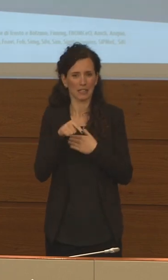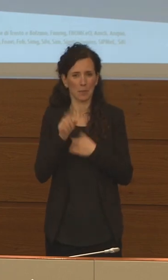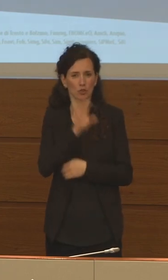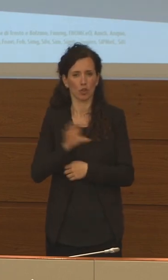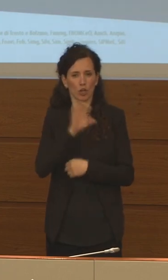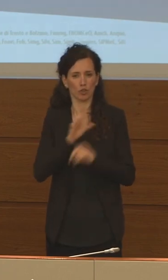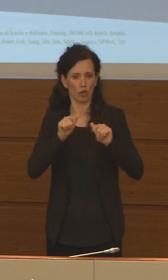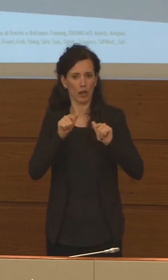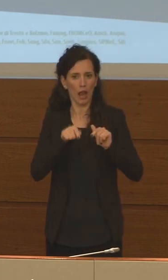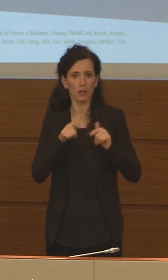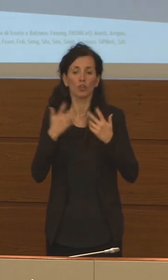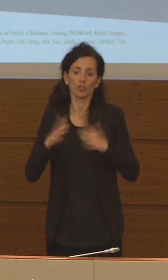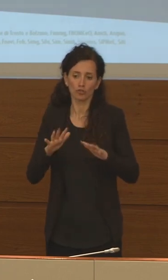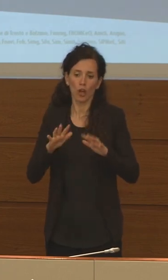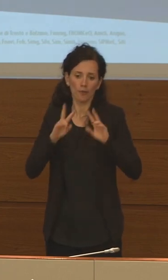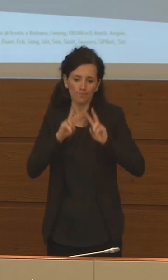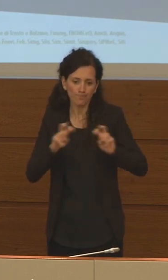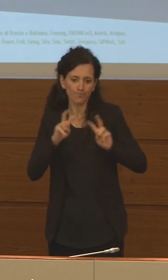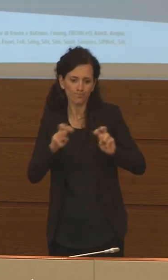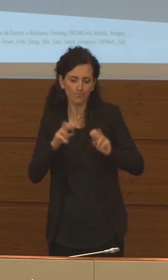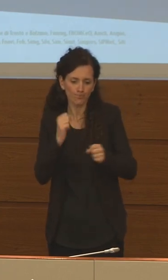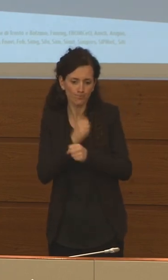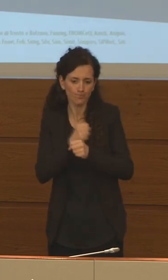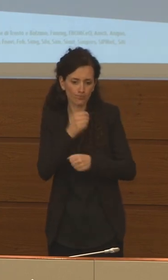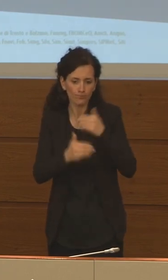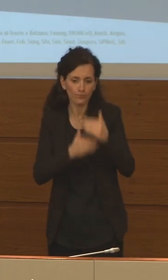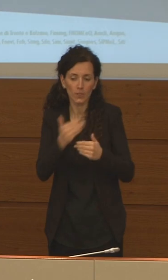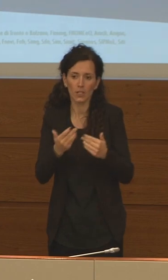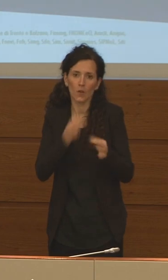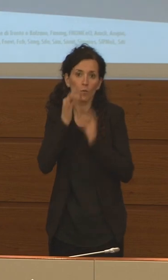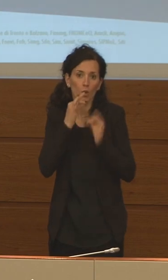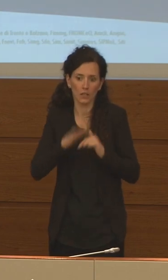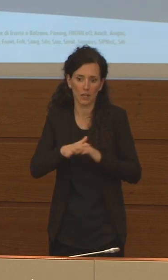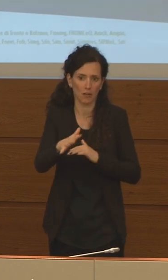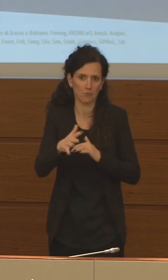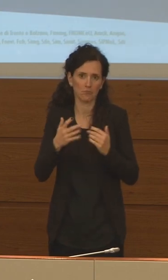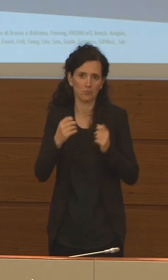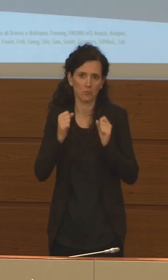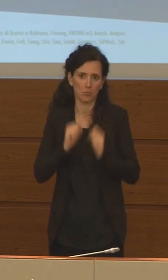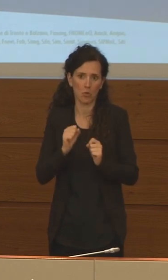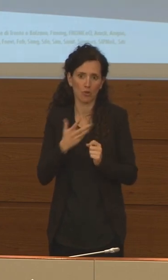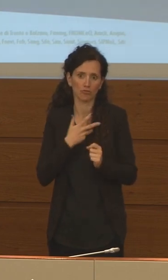sta facendo tutte le dovute analisi e ben presto si avrà un dettaglio, certamente.